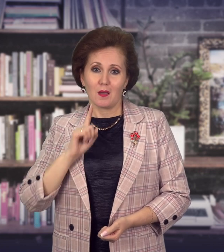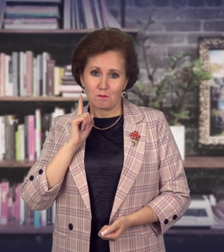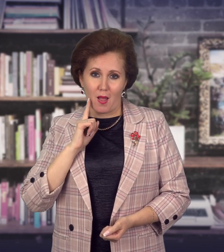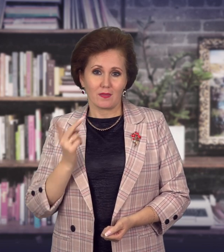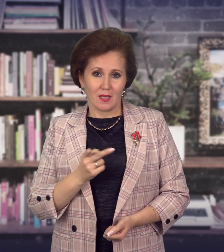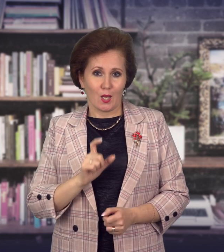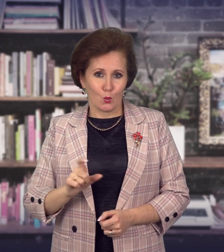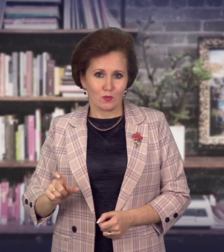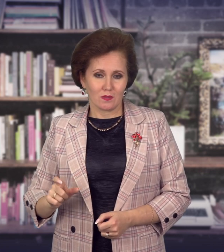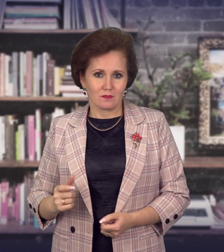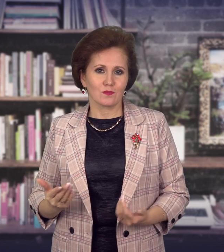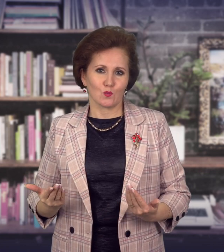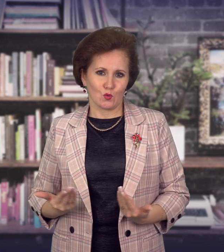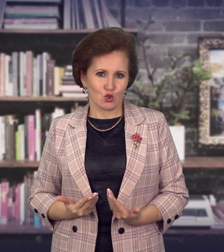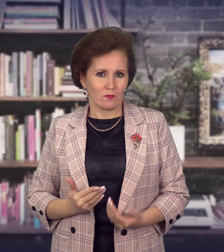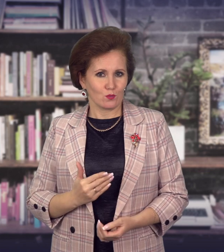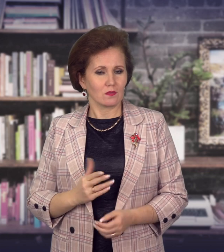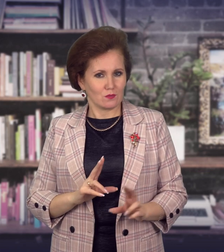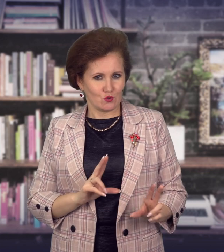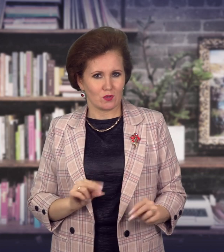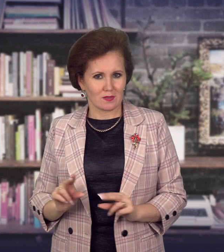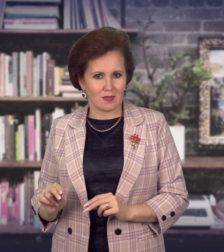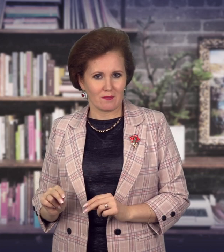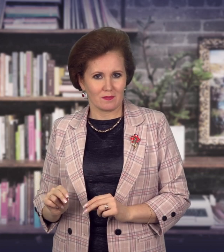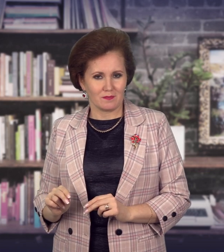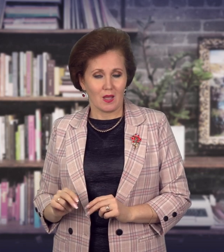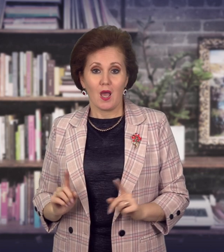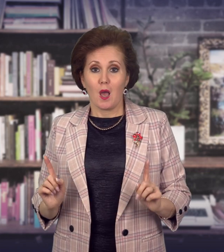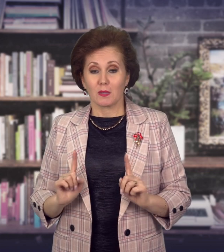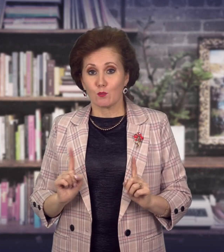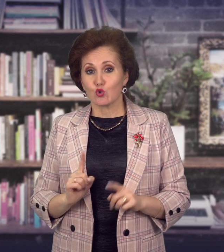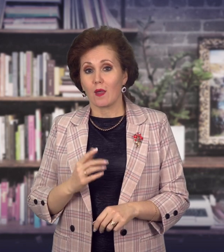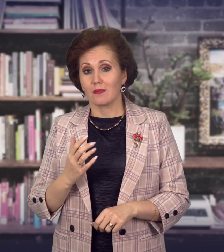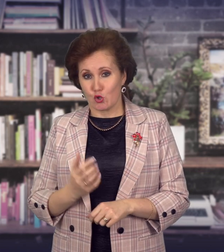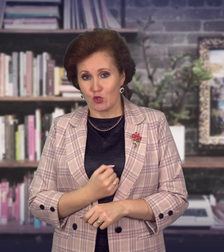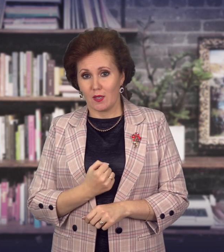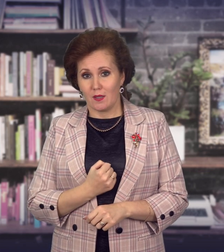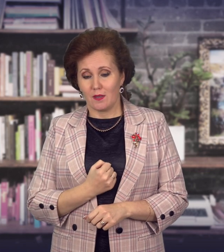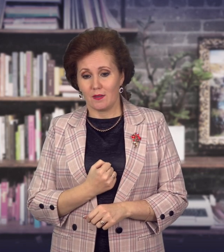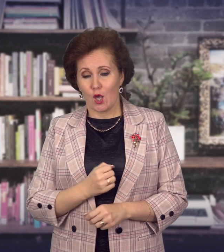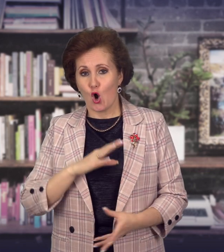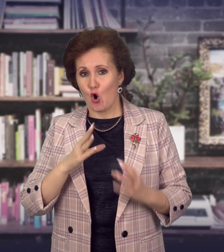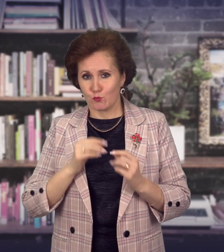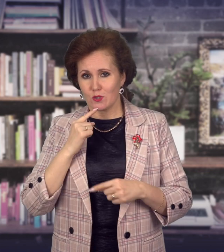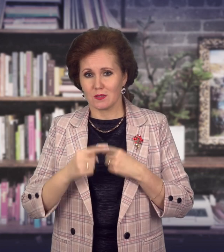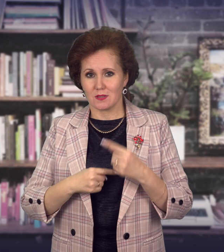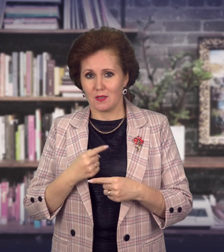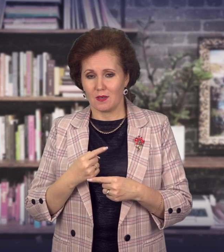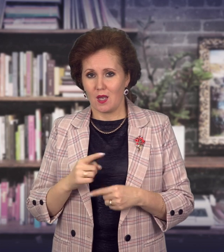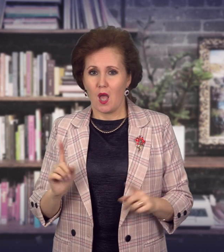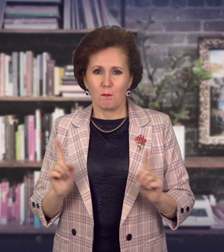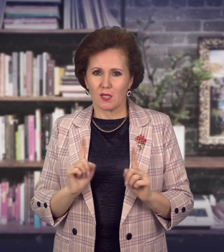Эти молодые люди живут счастливо, потому что нашли общий язык.